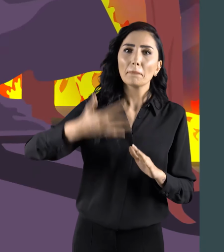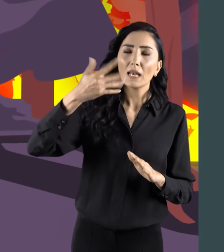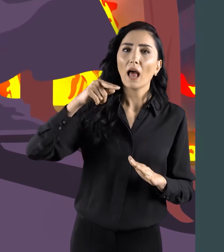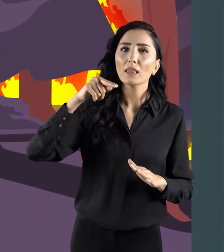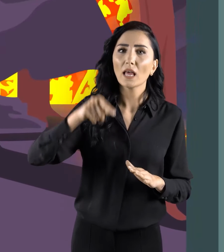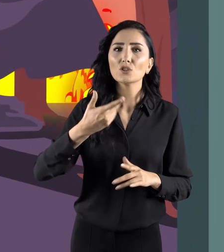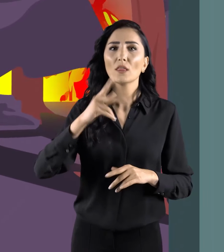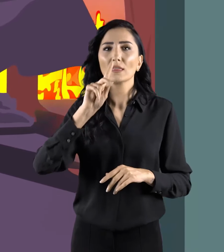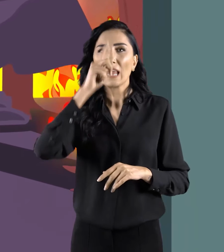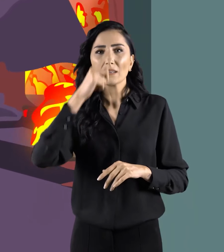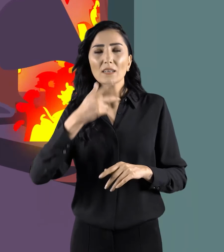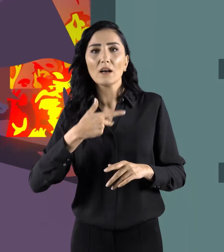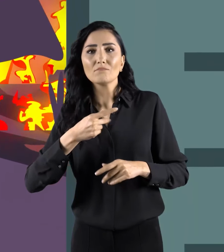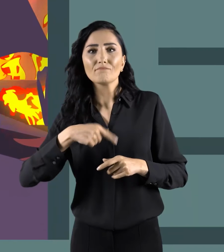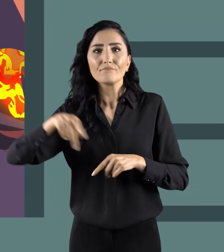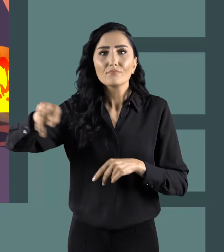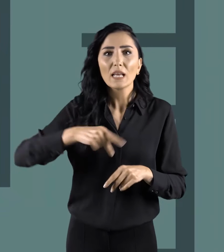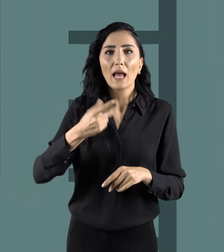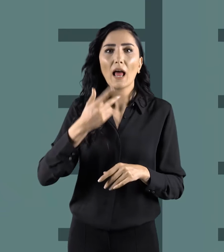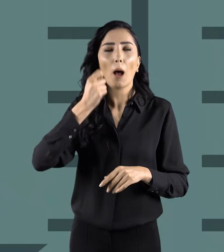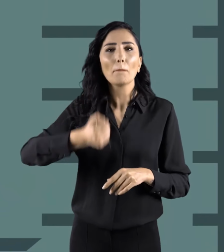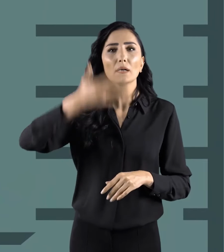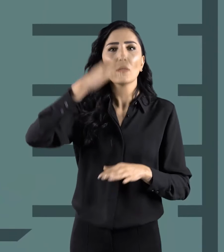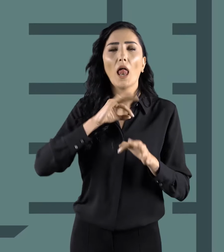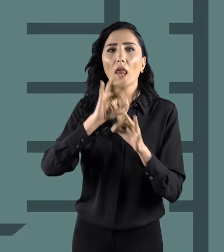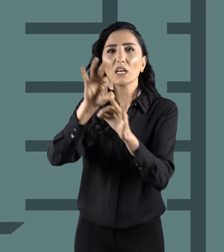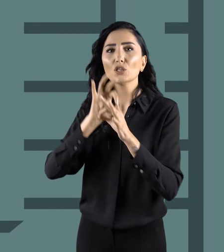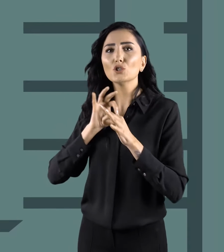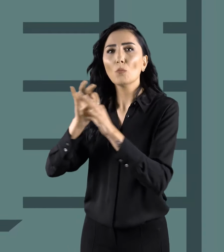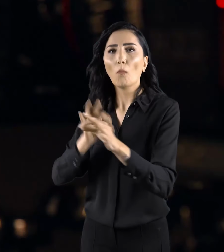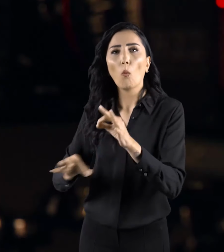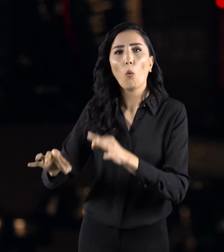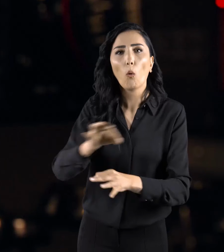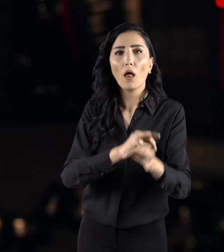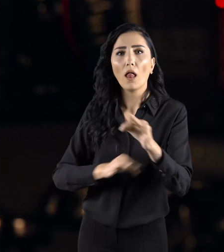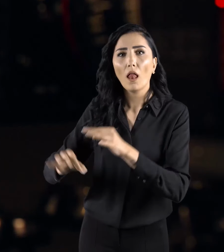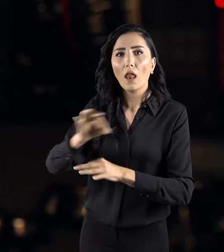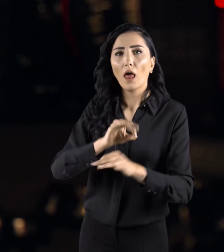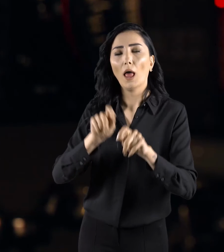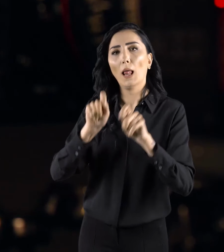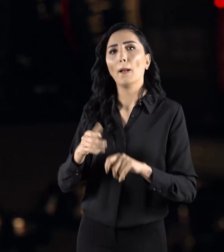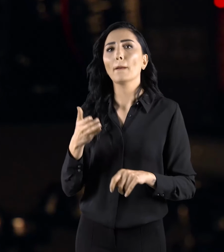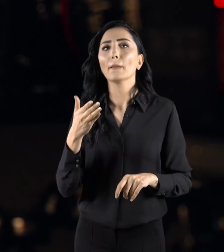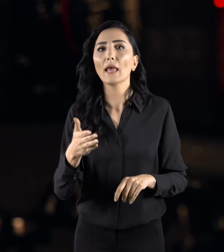Binadaysak tek başımıza hareket etmekten ziyade binadaki kişilerle irtibat halinde olup koordineli